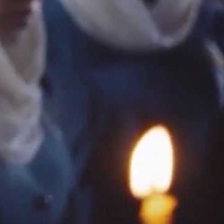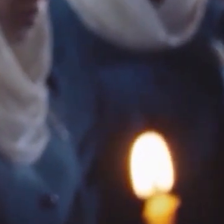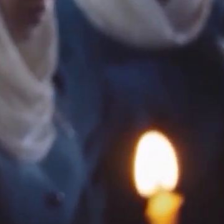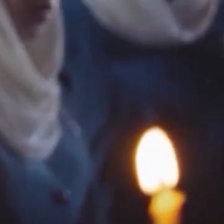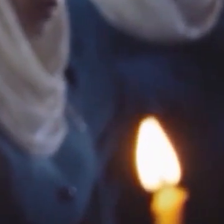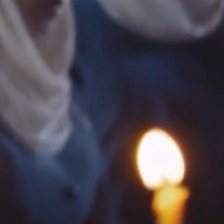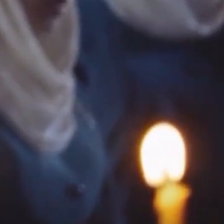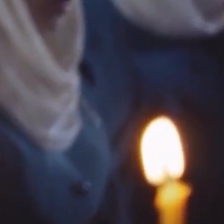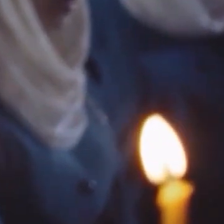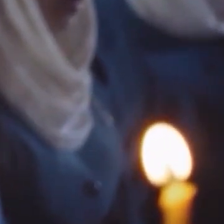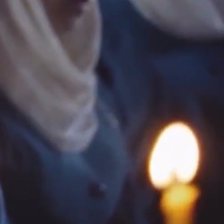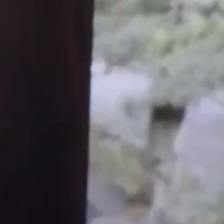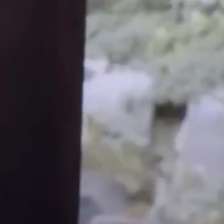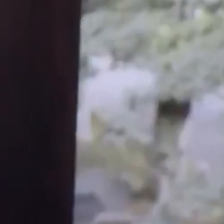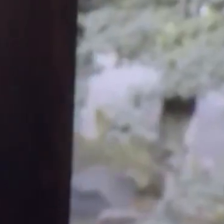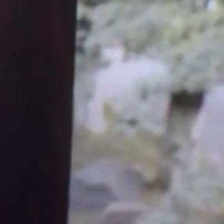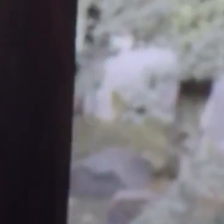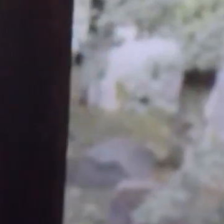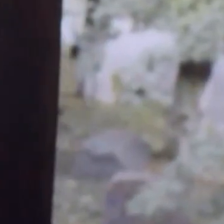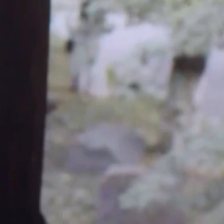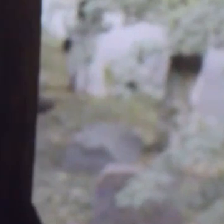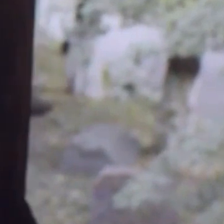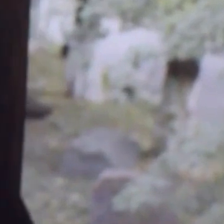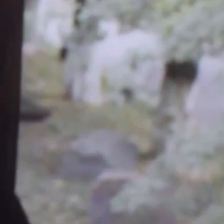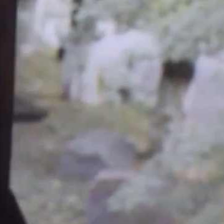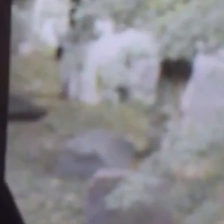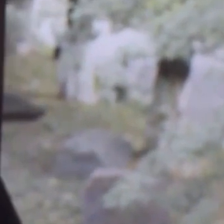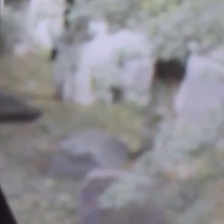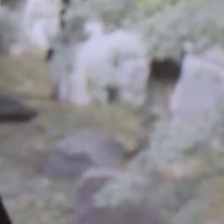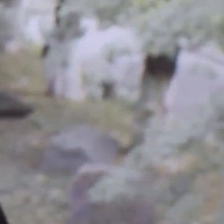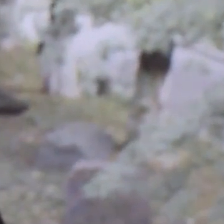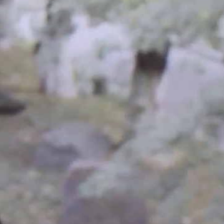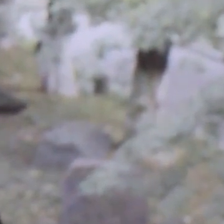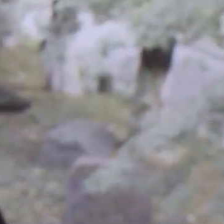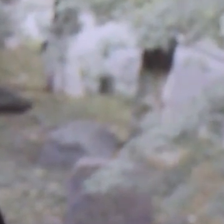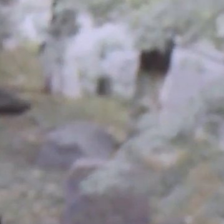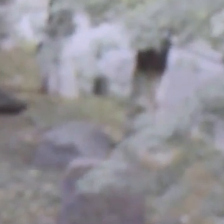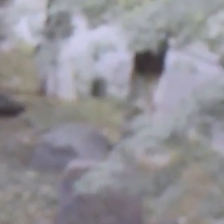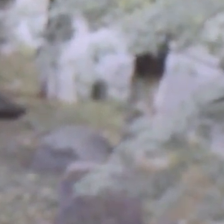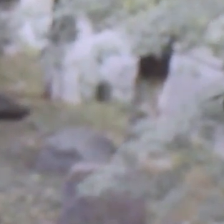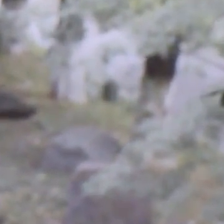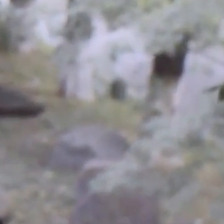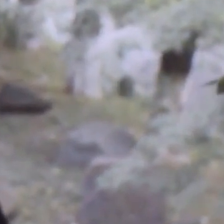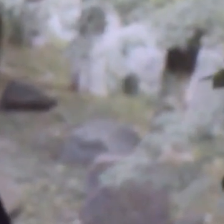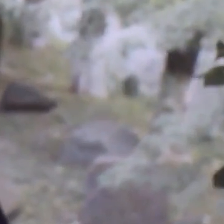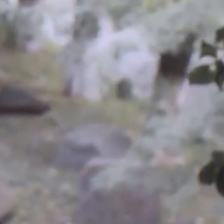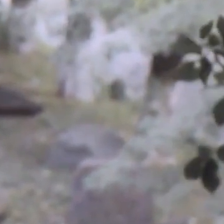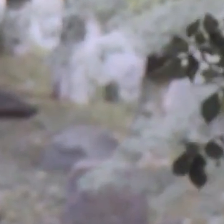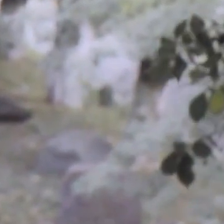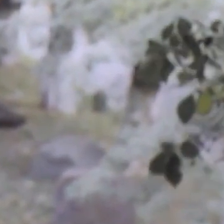от наркотиков как не умерла во время сложных родов О сколько ужасного может случиться если рядом нет